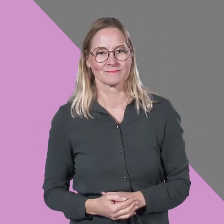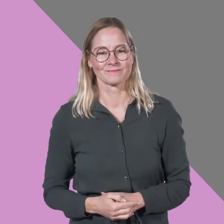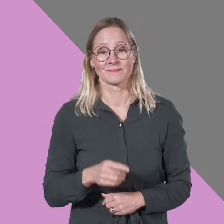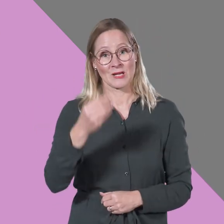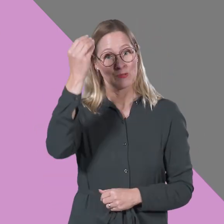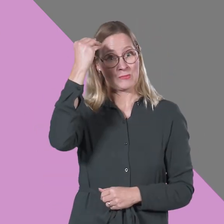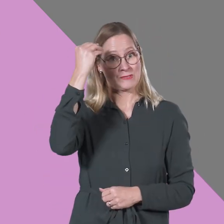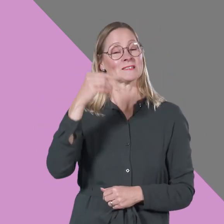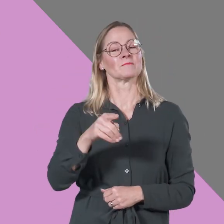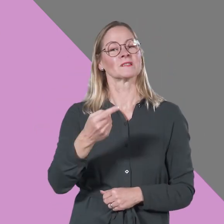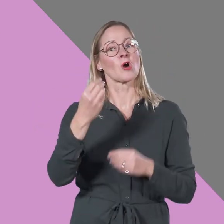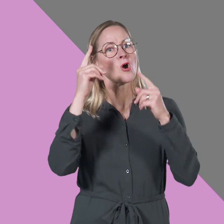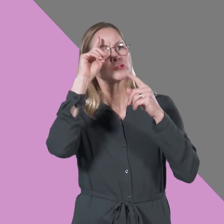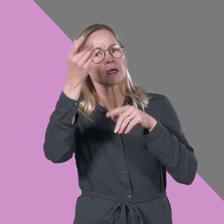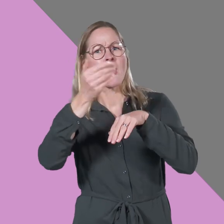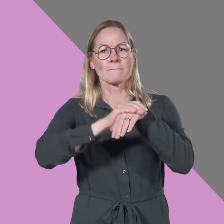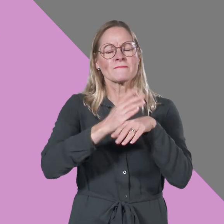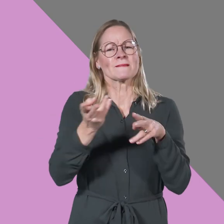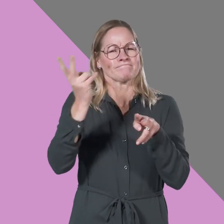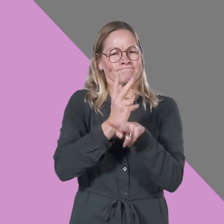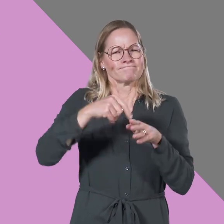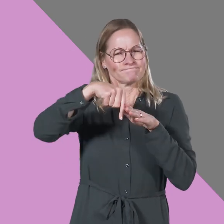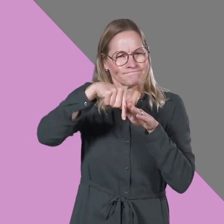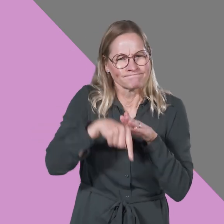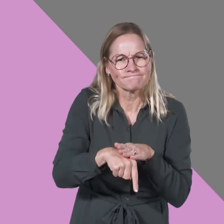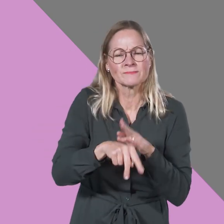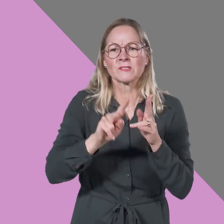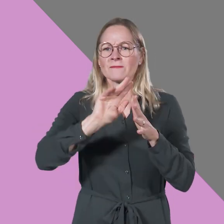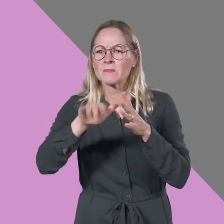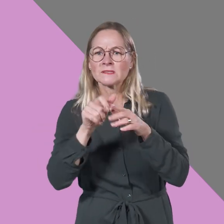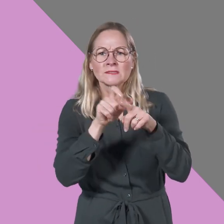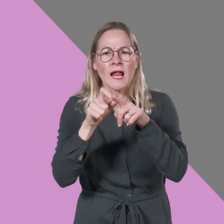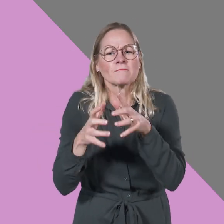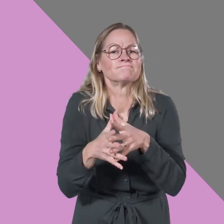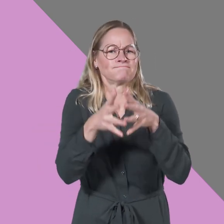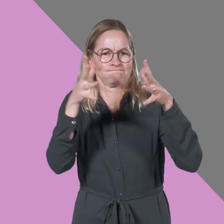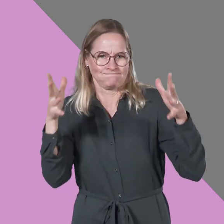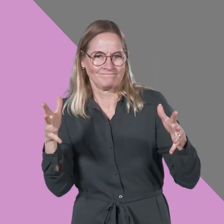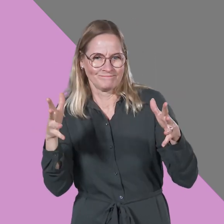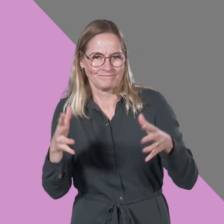Kurssilla syvennetään osaamista ja laajennetaan viittomakielen sanastoa.